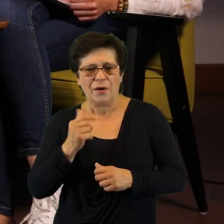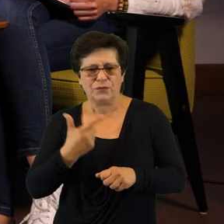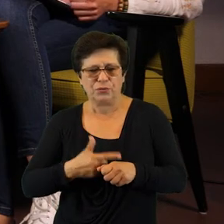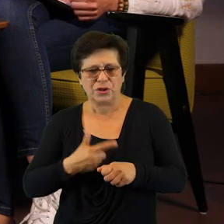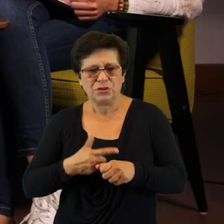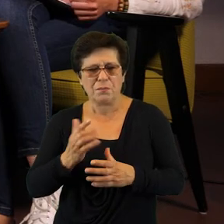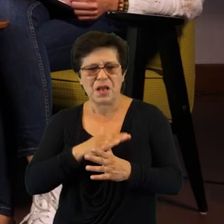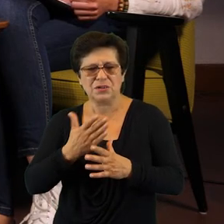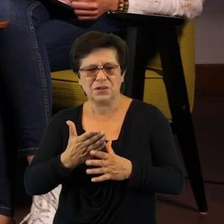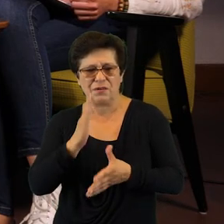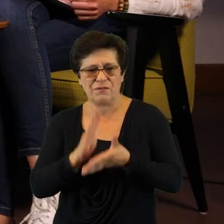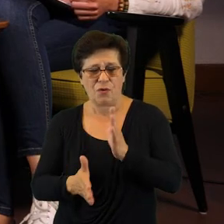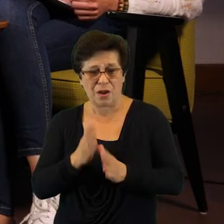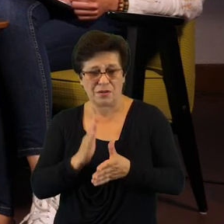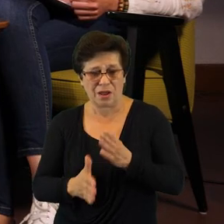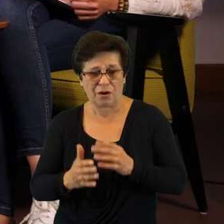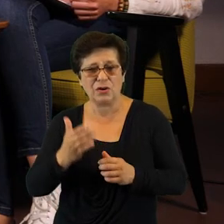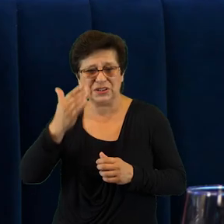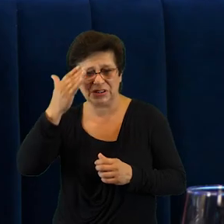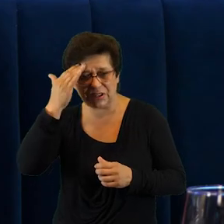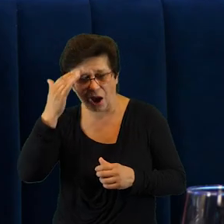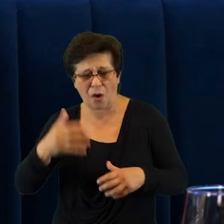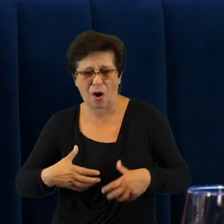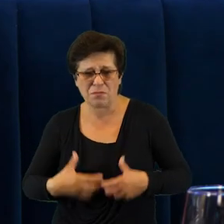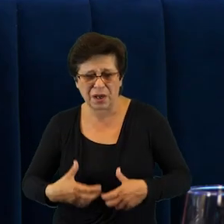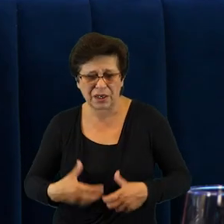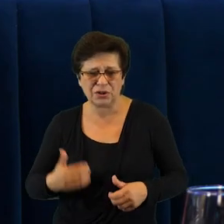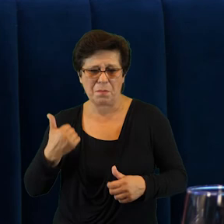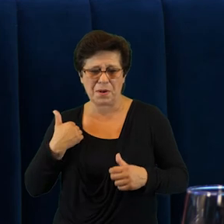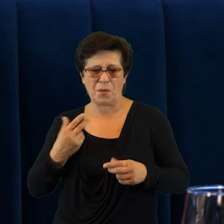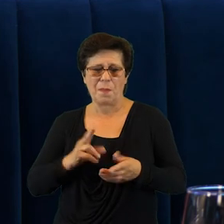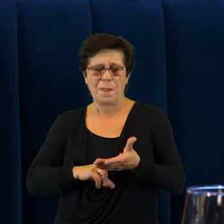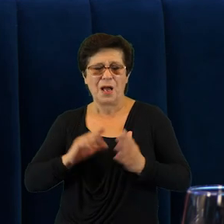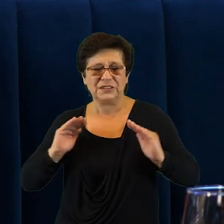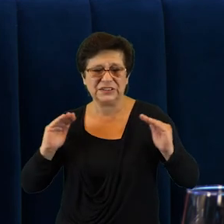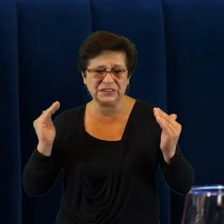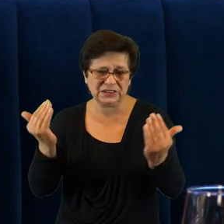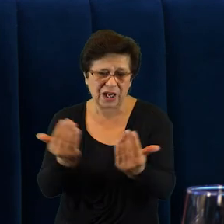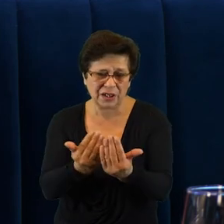Twierdził, że występował w rewiach Fryderyka Jarossego.